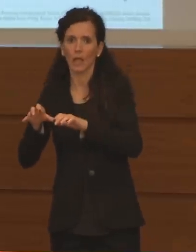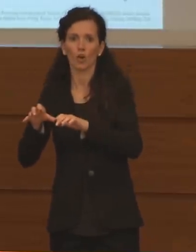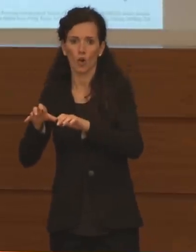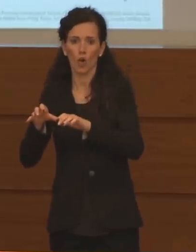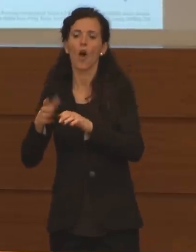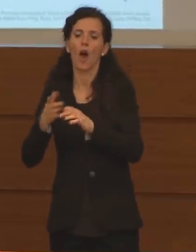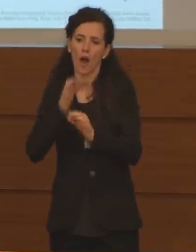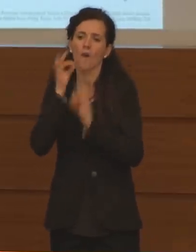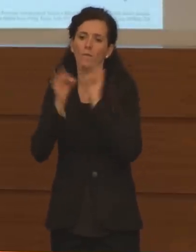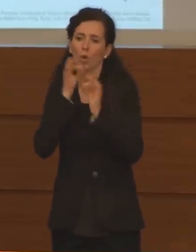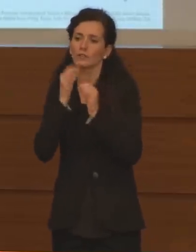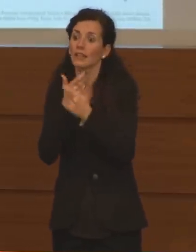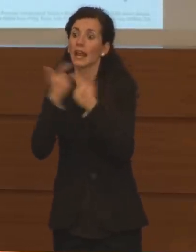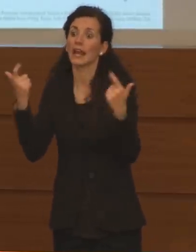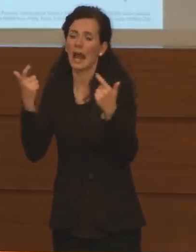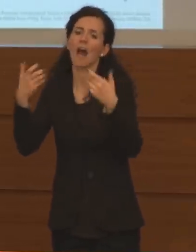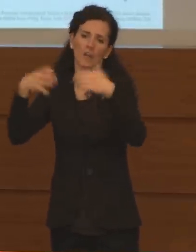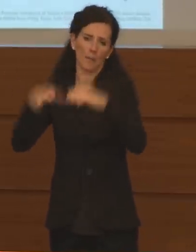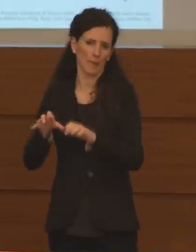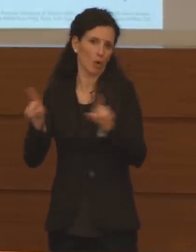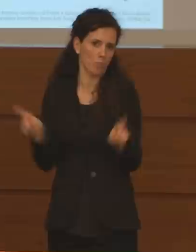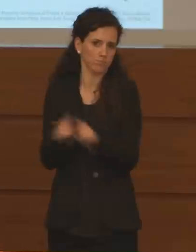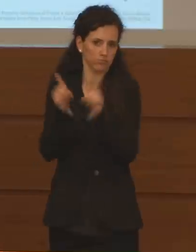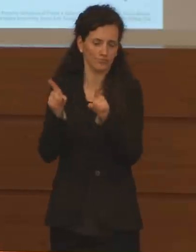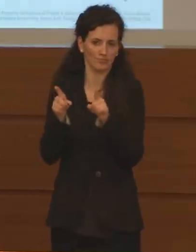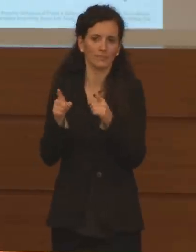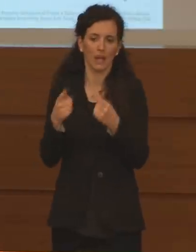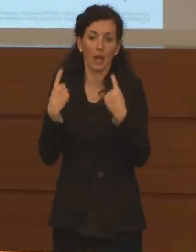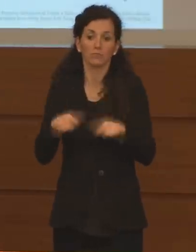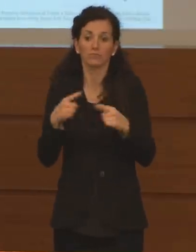numero di casi gravi quindi questo è il motivo delle misure di contenimento